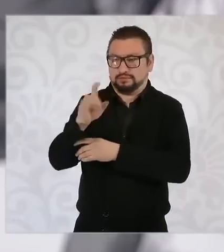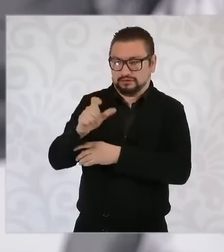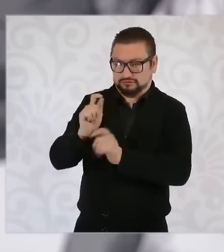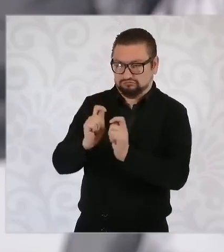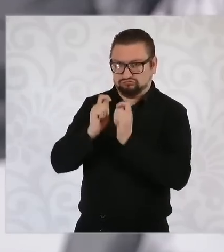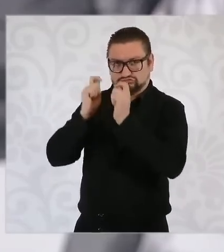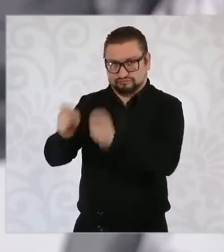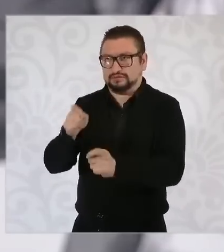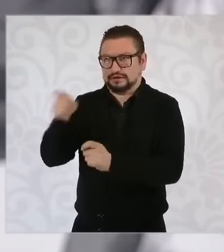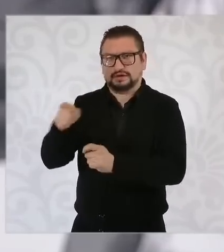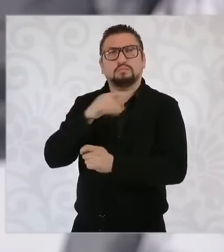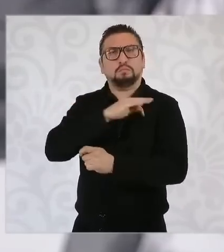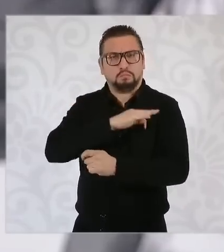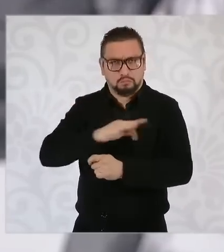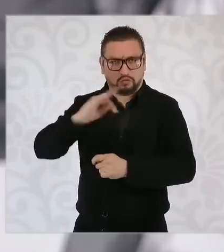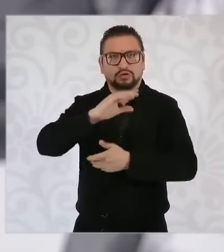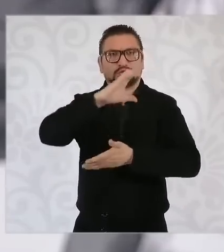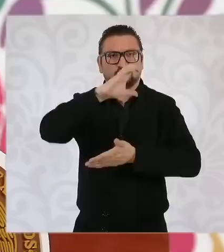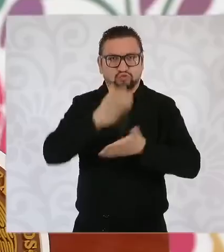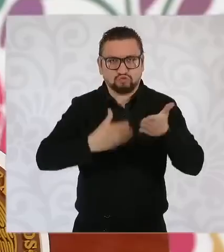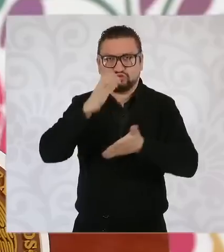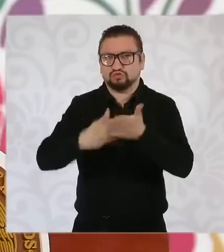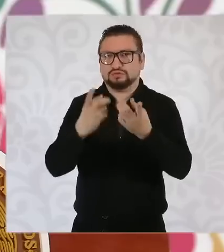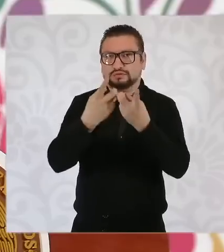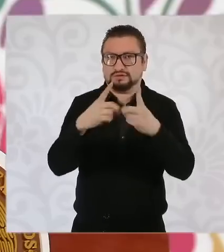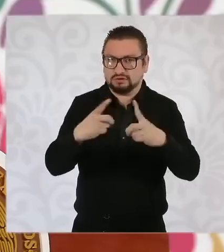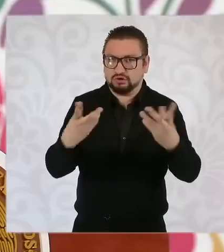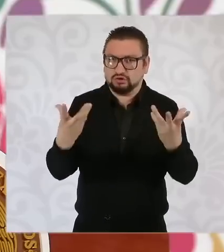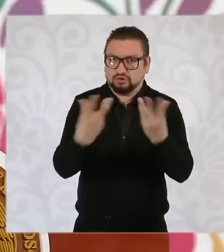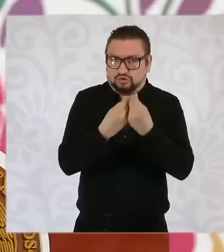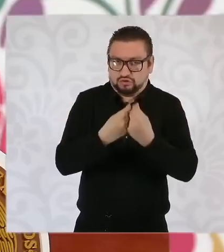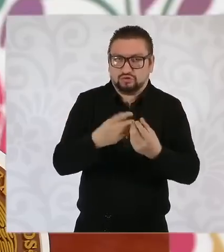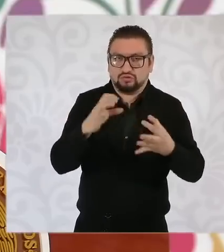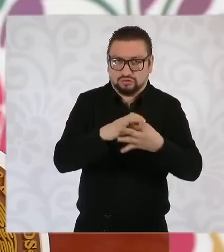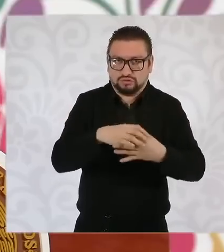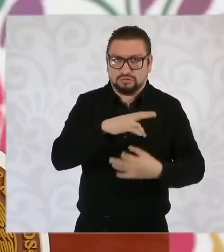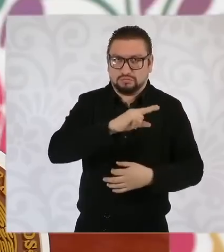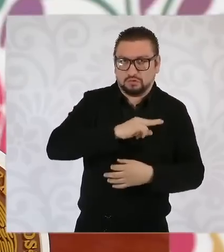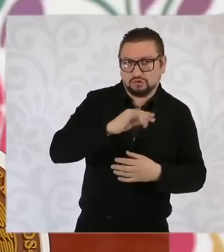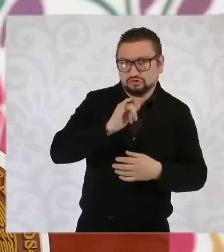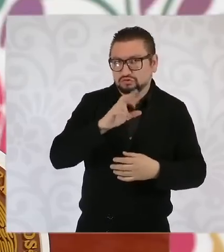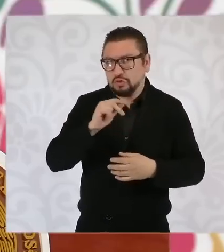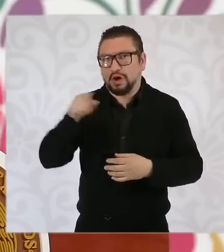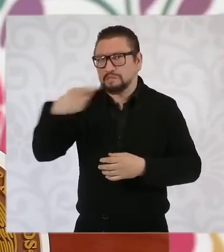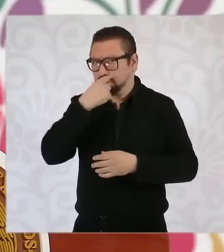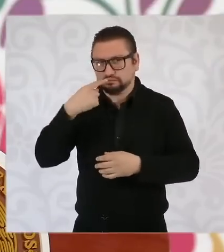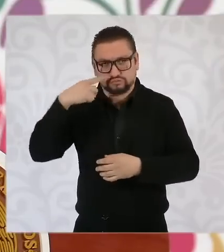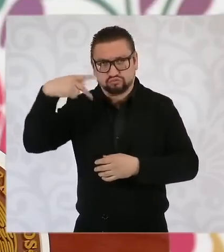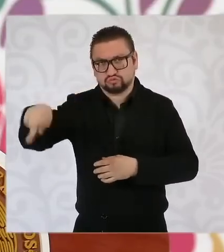realizar contratos de desarrollo mixto con la cual Pemex podrá complementar sus capacidades